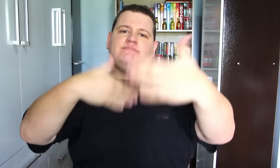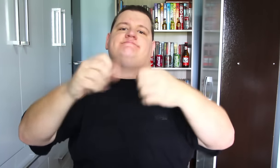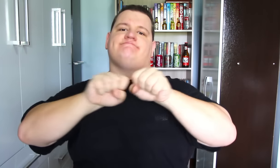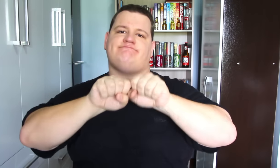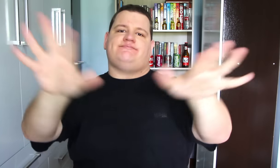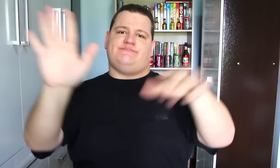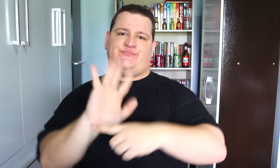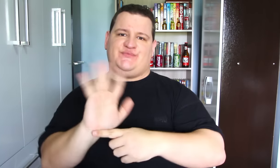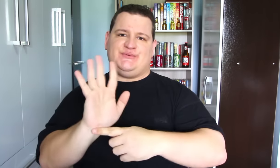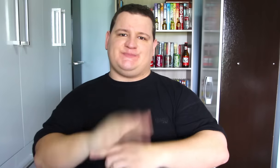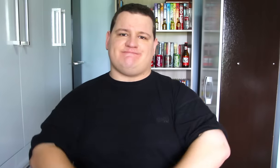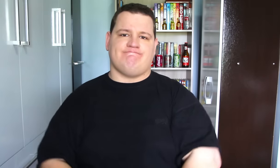Assim o filme conseguiu ser lançado.